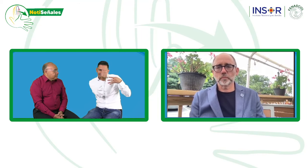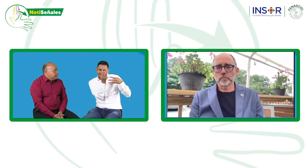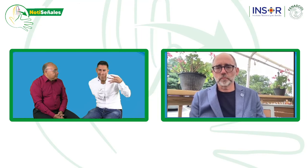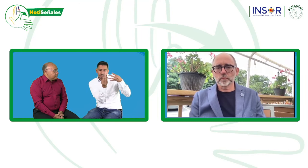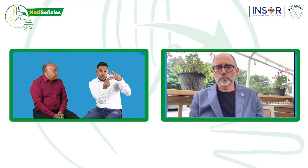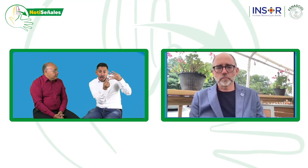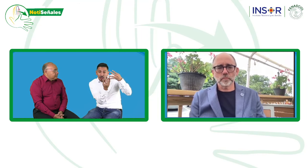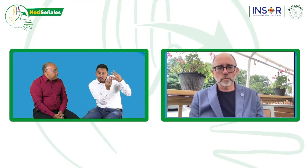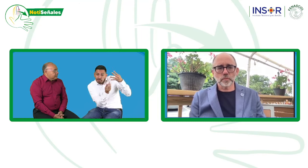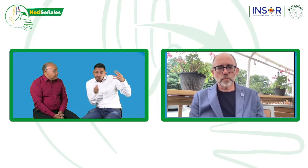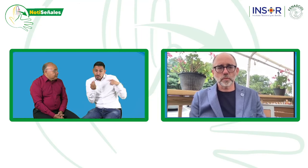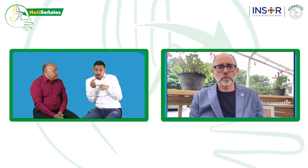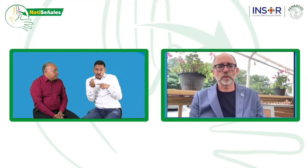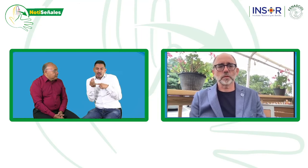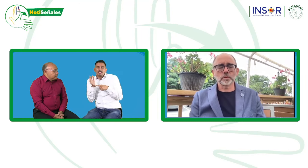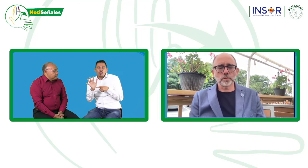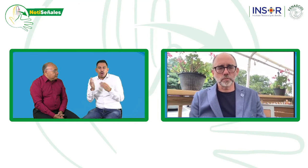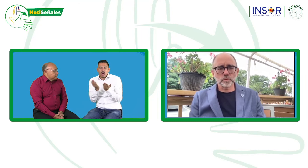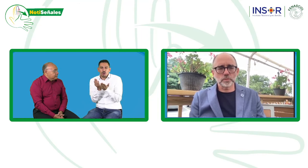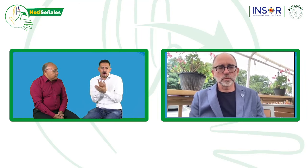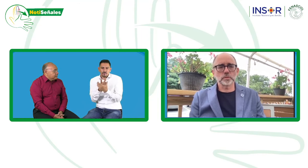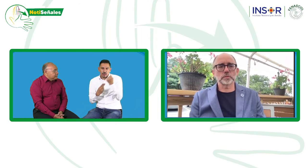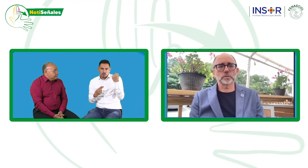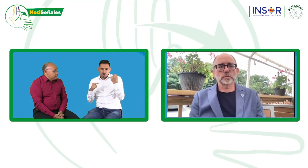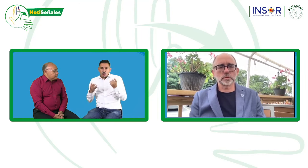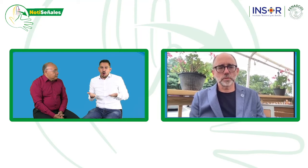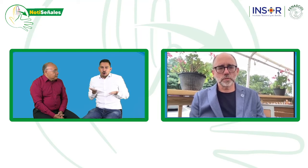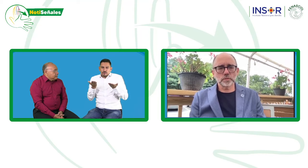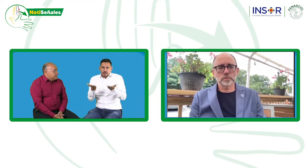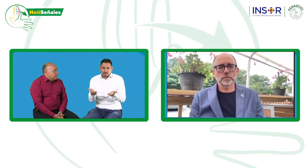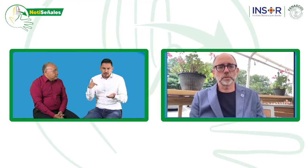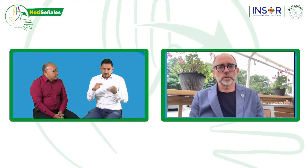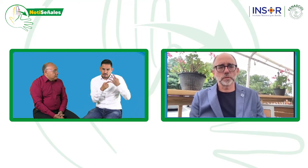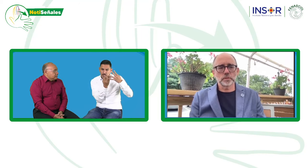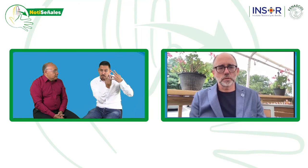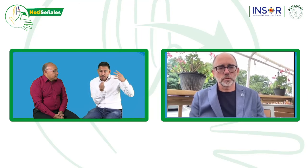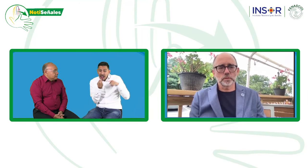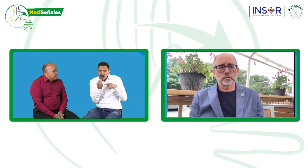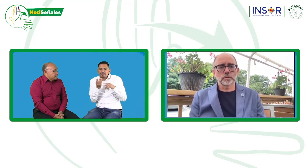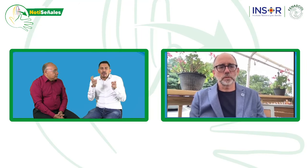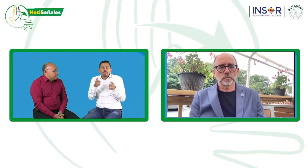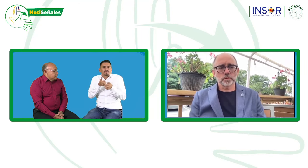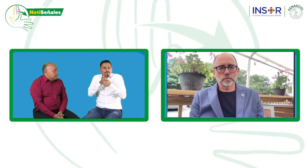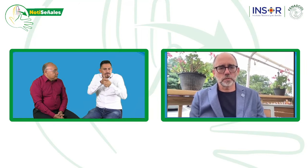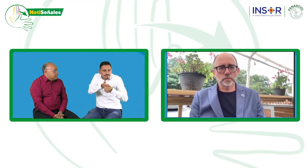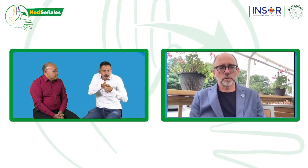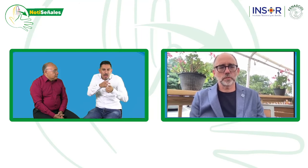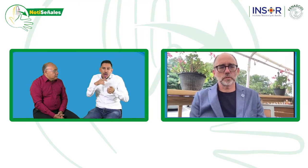especifica el tema de la educación para las personas con discapacidad y de entre ellos